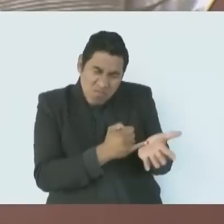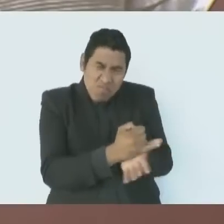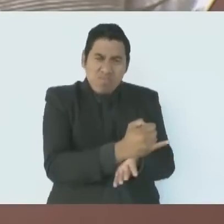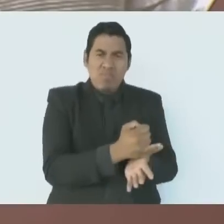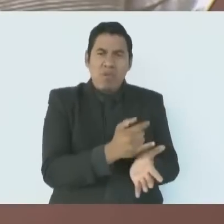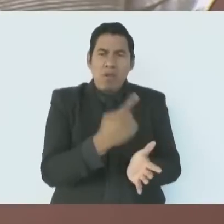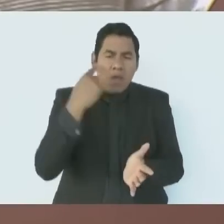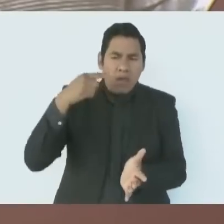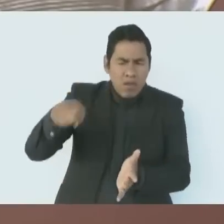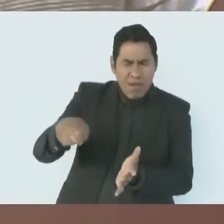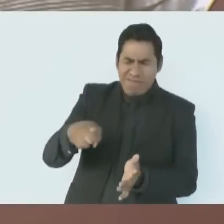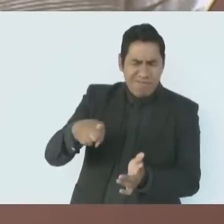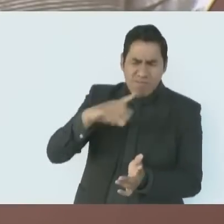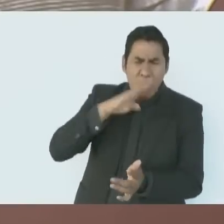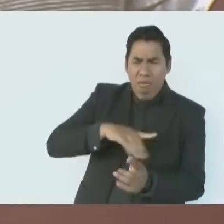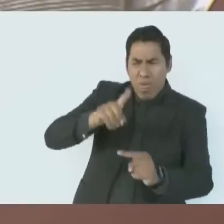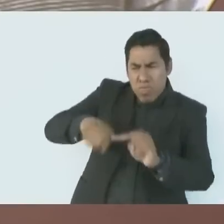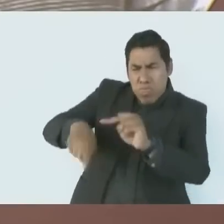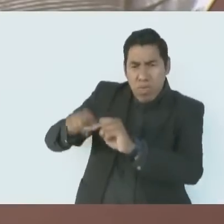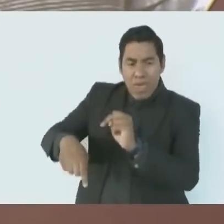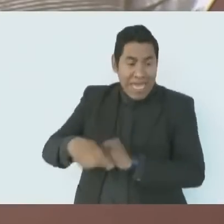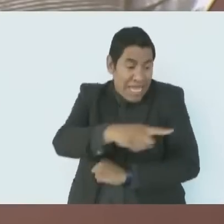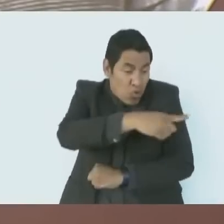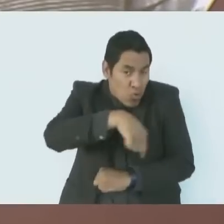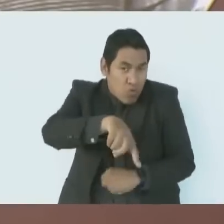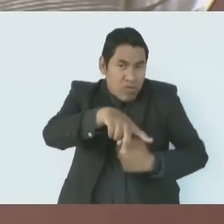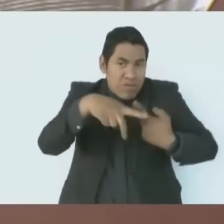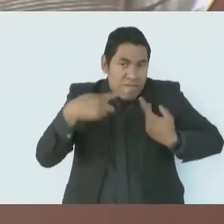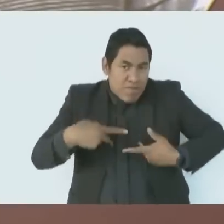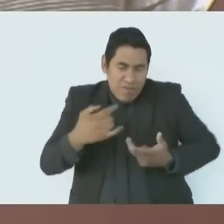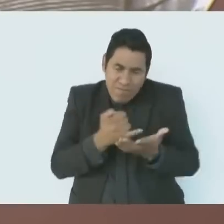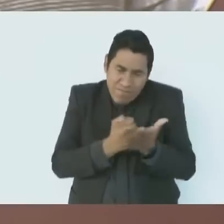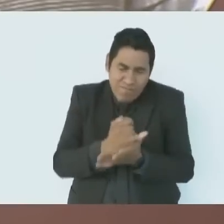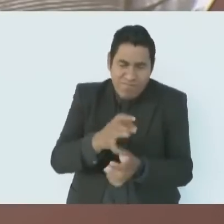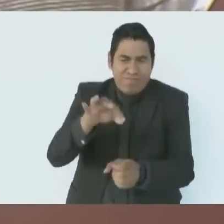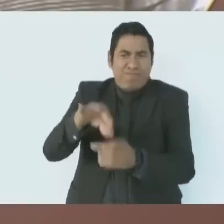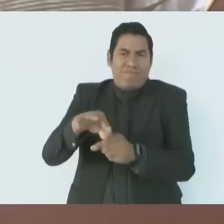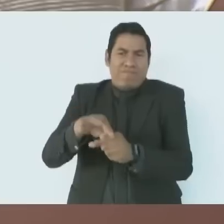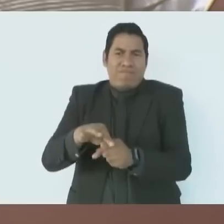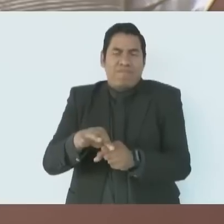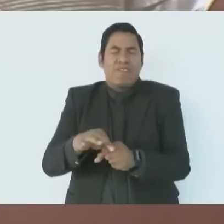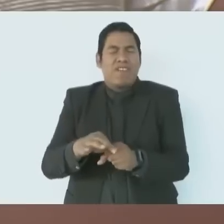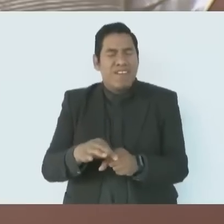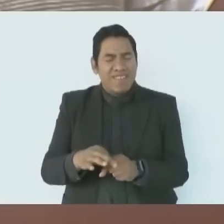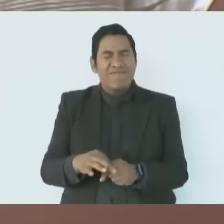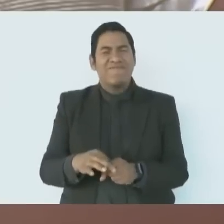nación Porque será elegido por el pueblo de México Eso quiere decir con el pueblo